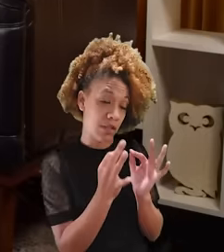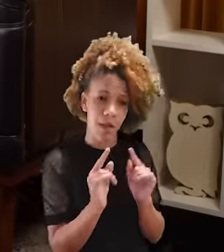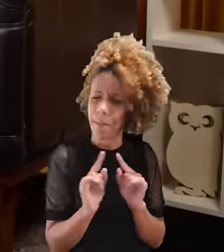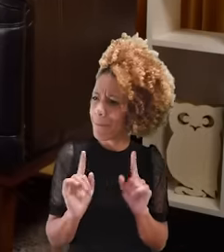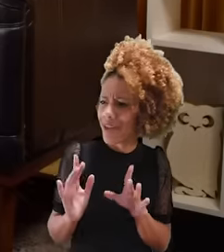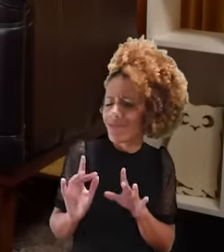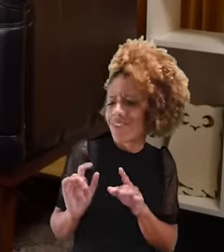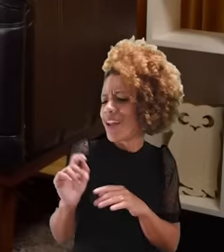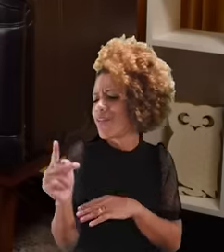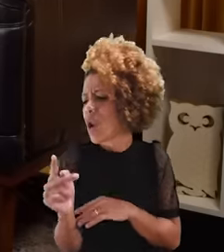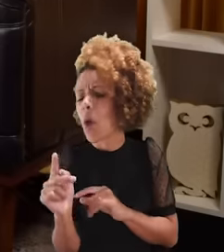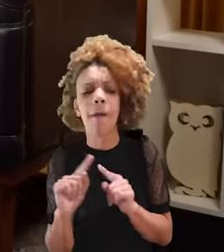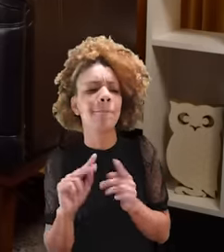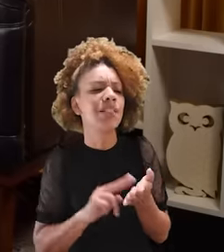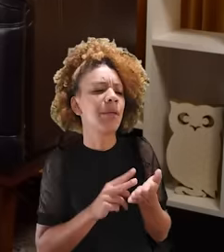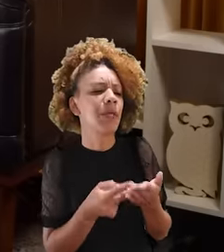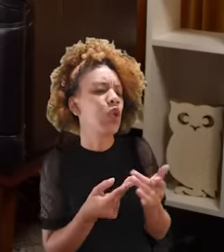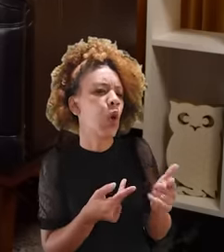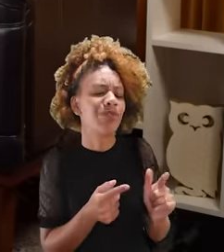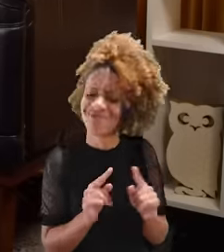mas quis dizer aquilo falou mas e aí então se as palavras perderam o sentido a gente tá